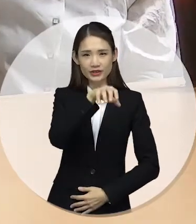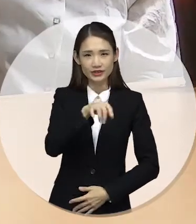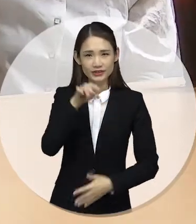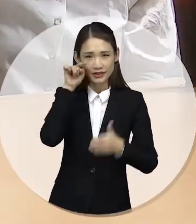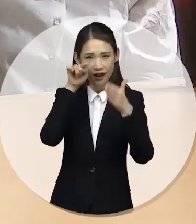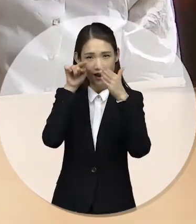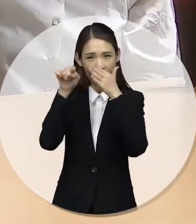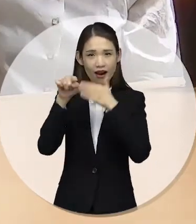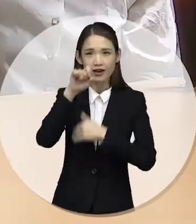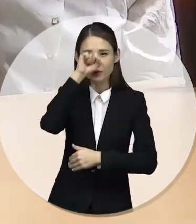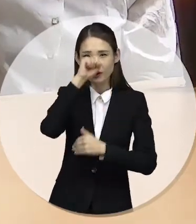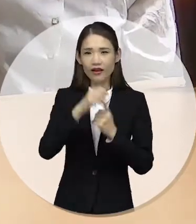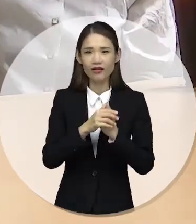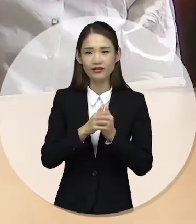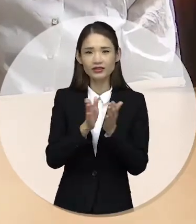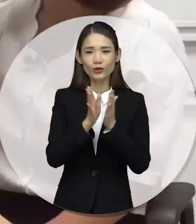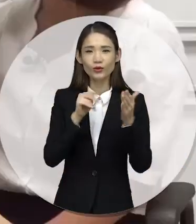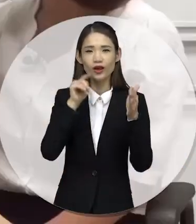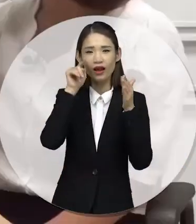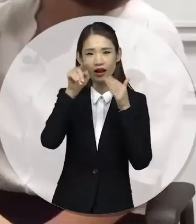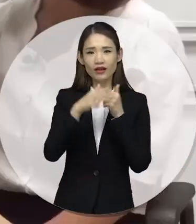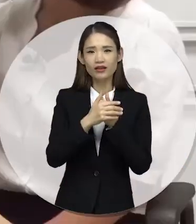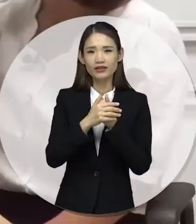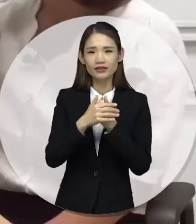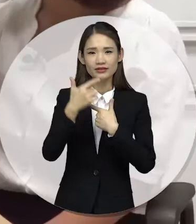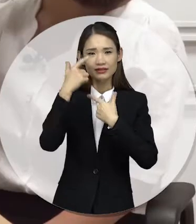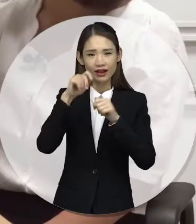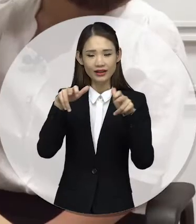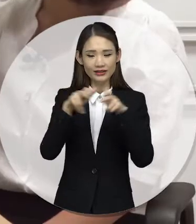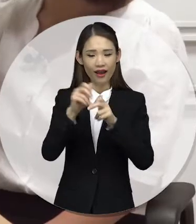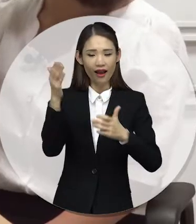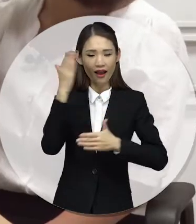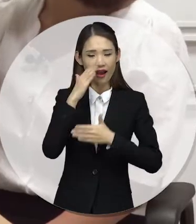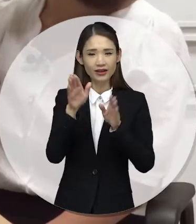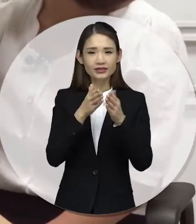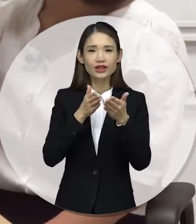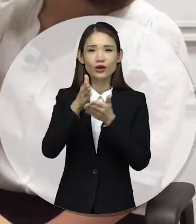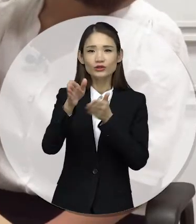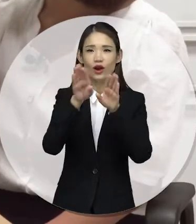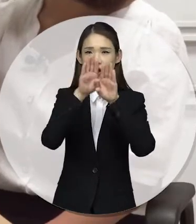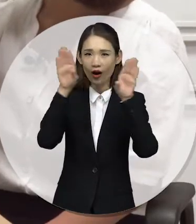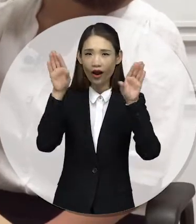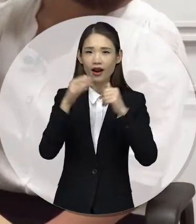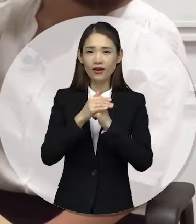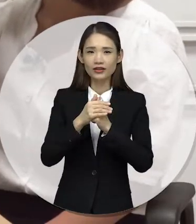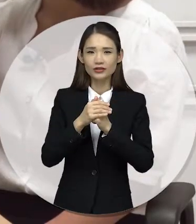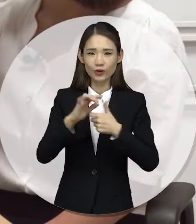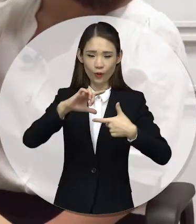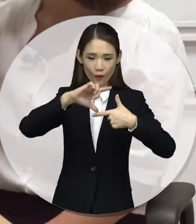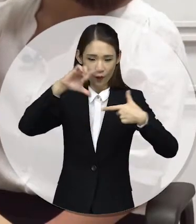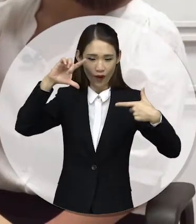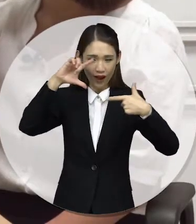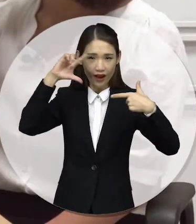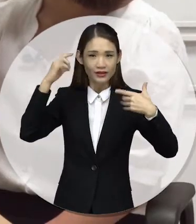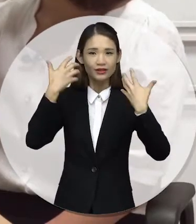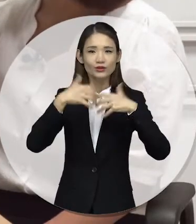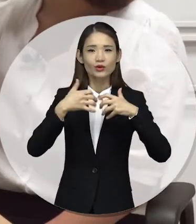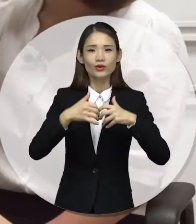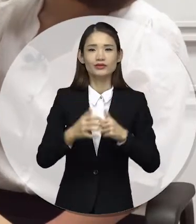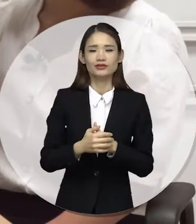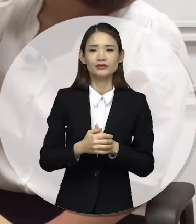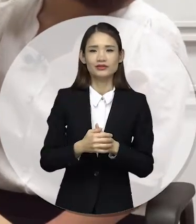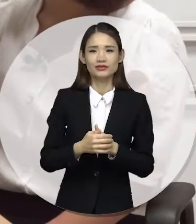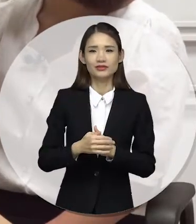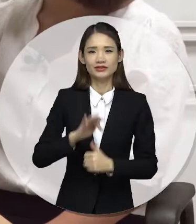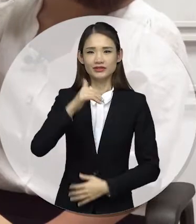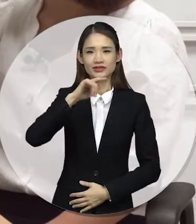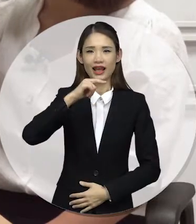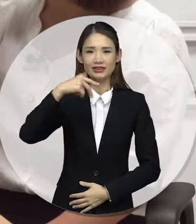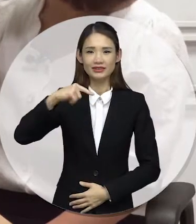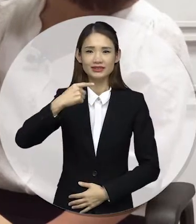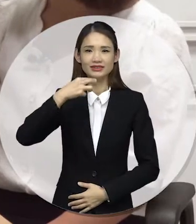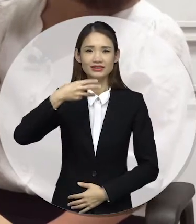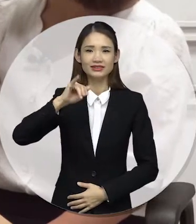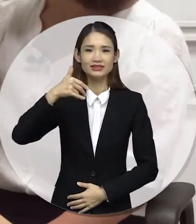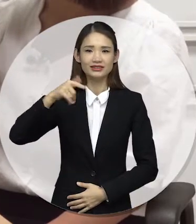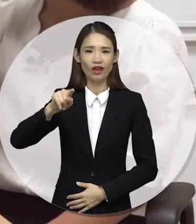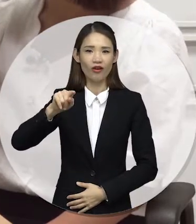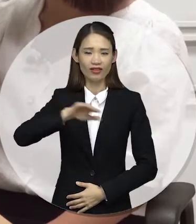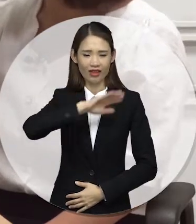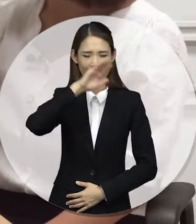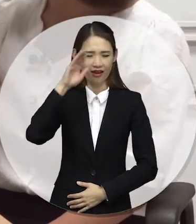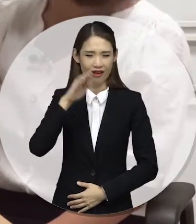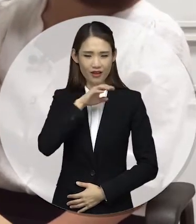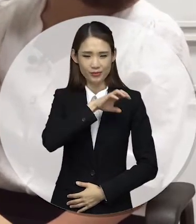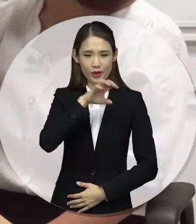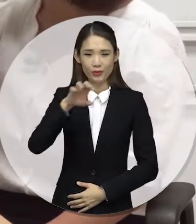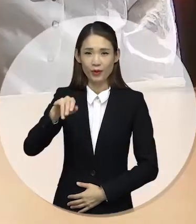딱 거기 도서관에 가니까, 거기에 딱 장애 학생 전용 열람실도 있고, 거기에 확대 독서기부터 센스리더, 스크린 리더까지 다 있으니까,